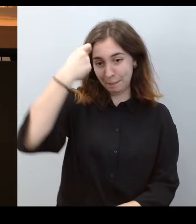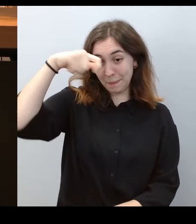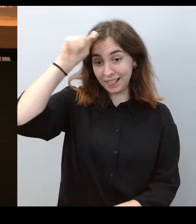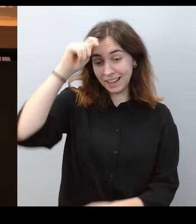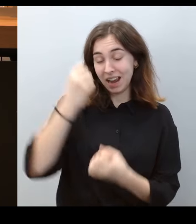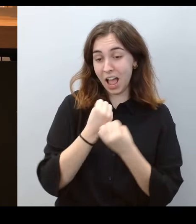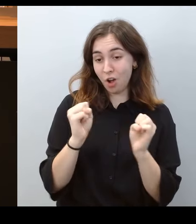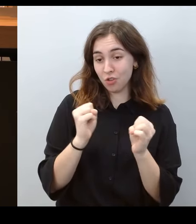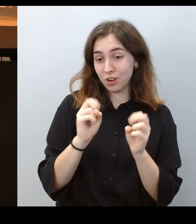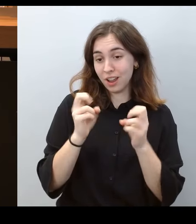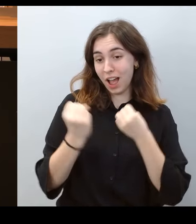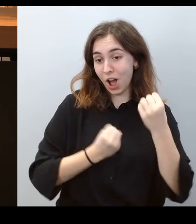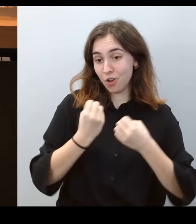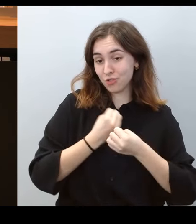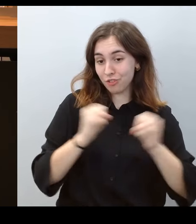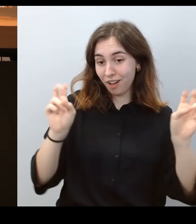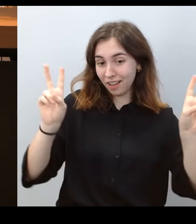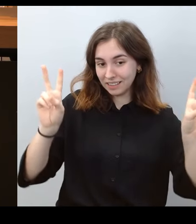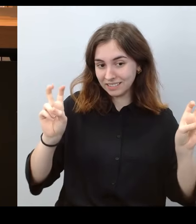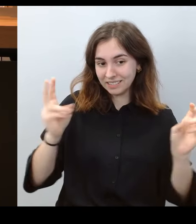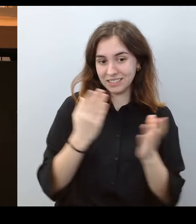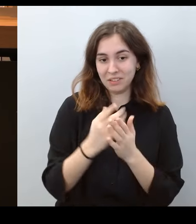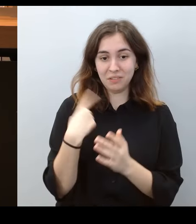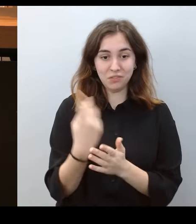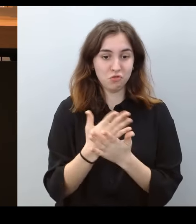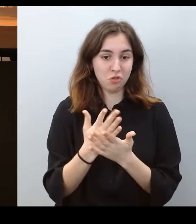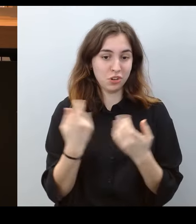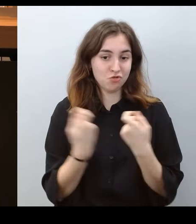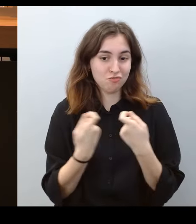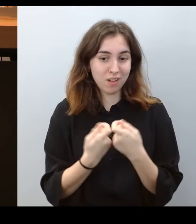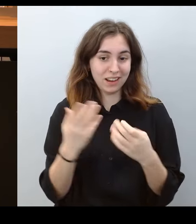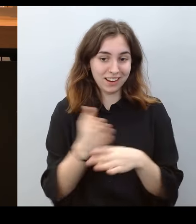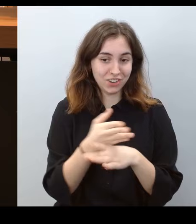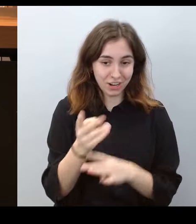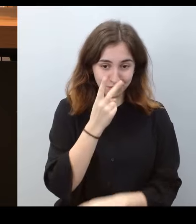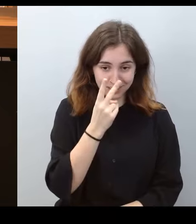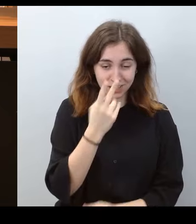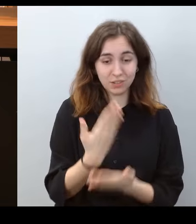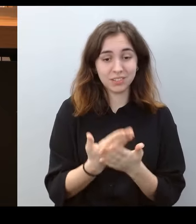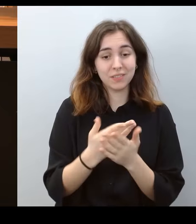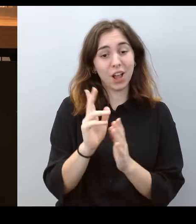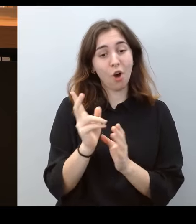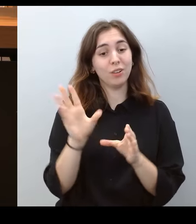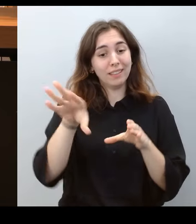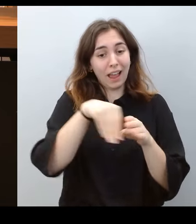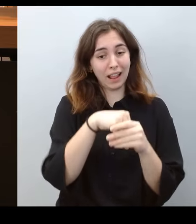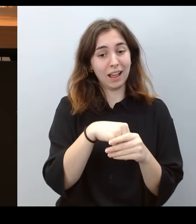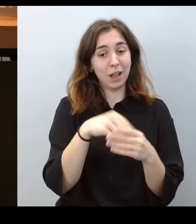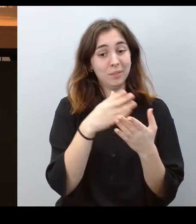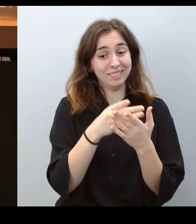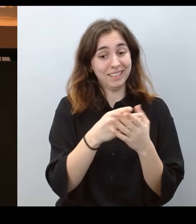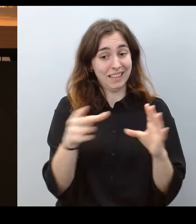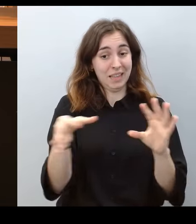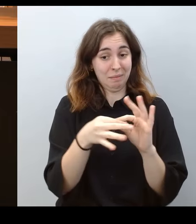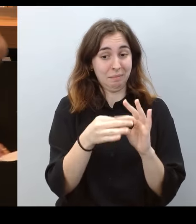Teilhabe in Berlin und eine Zukunft für die Stadt über das Auto hinaus. Vielen Dank.